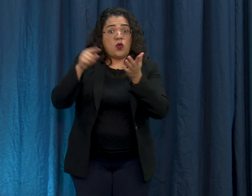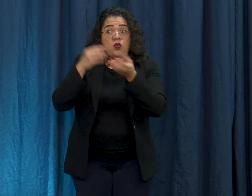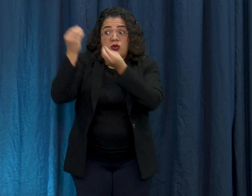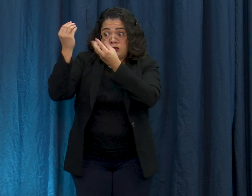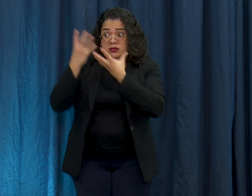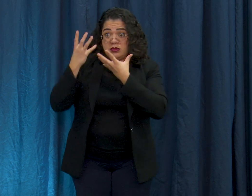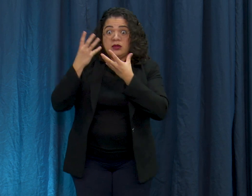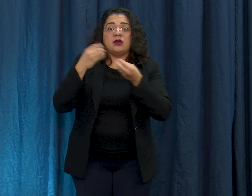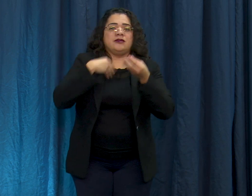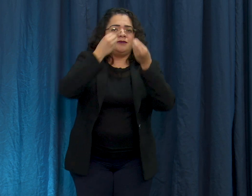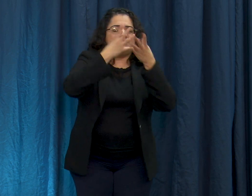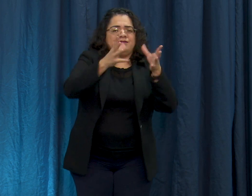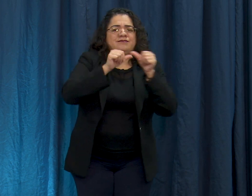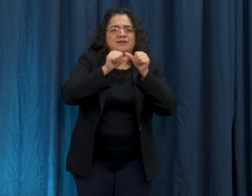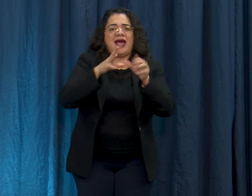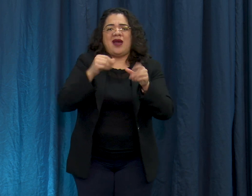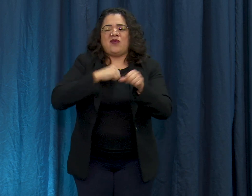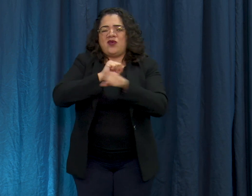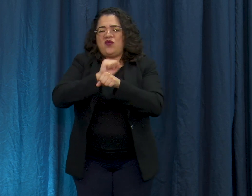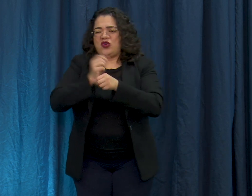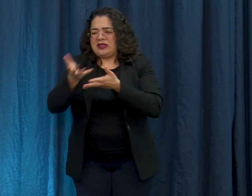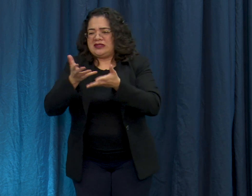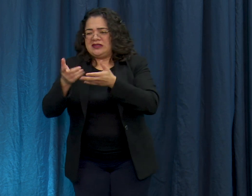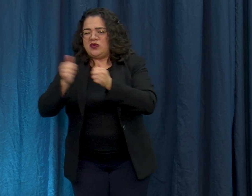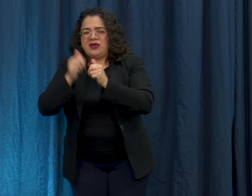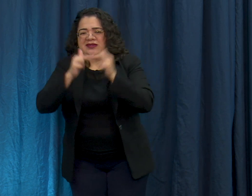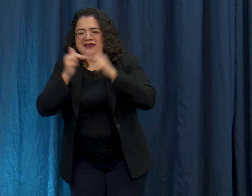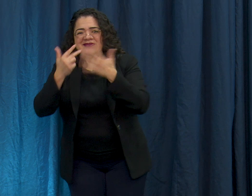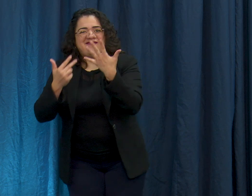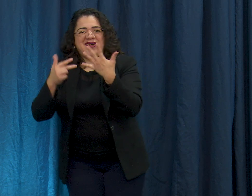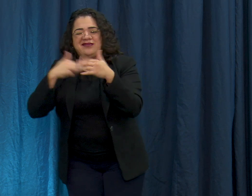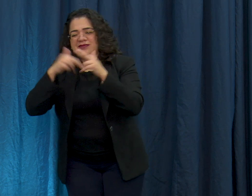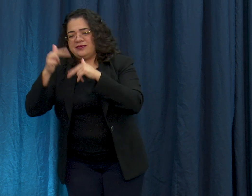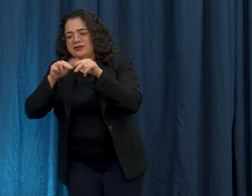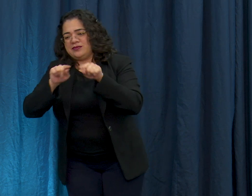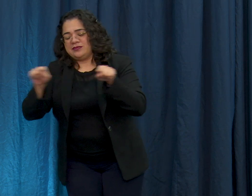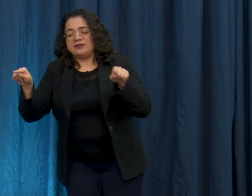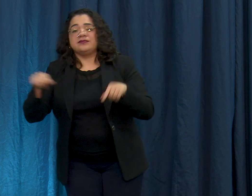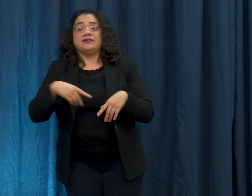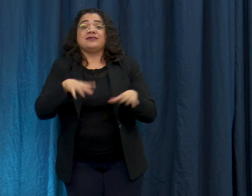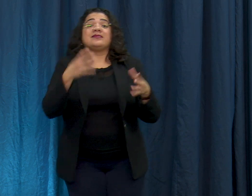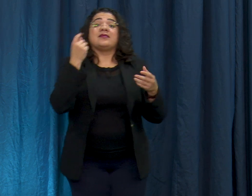report ADO's también el alcalde habló de la clínica devaluation rápida después de